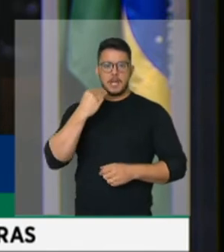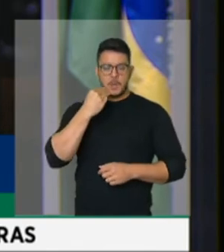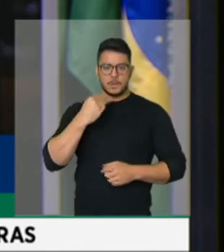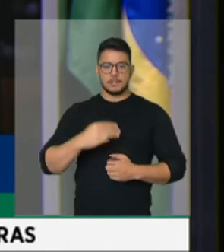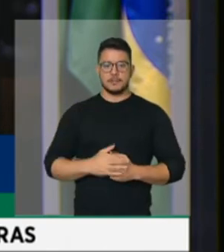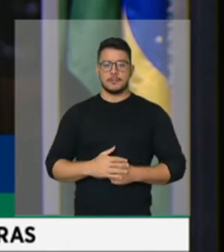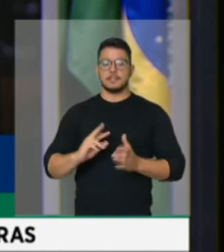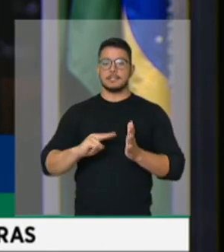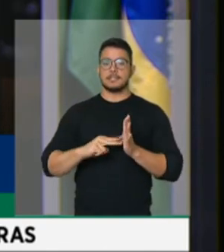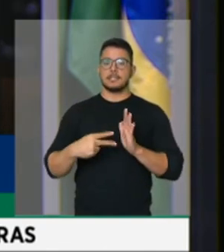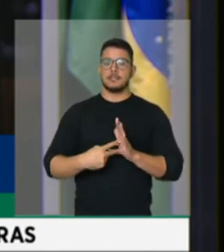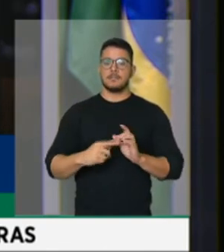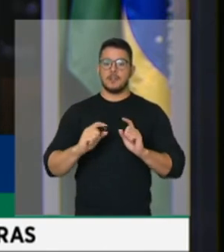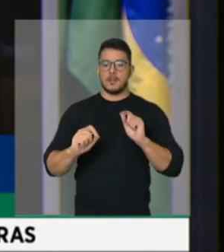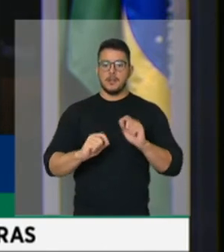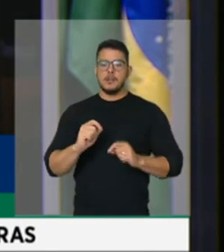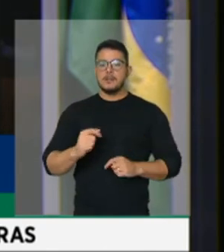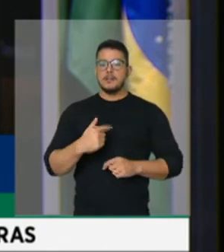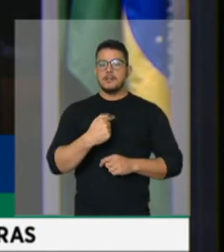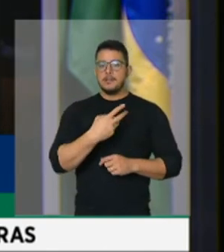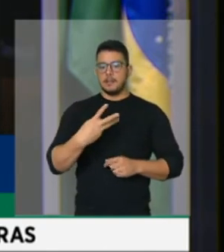DE PERDA POSSÍVEL QUE NÃO SÃO PROVISIONADAS NO BALANÇO